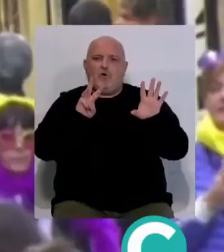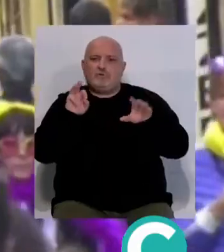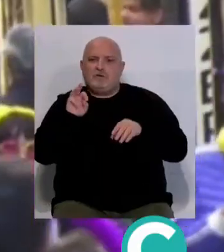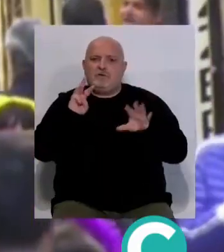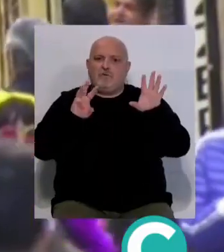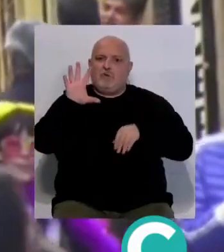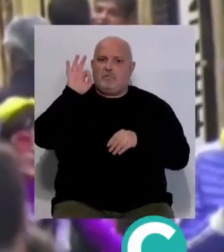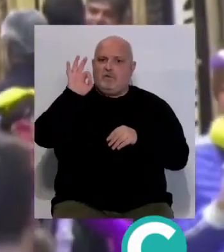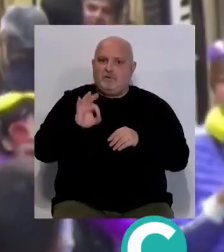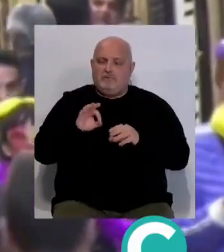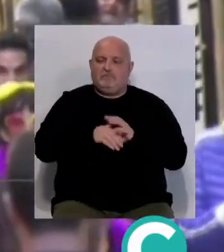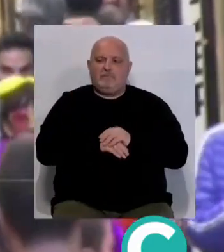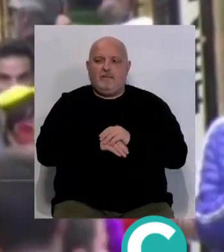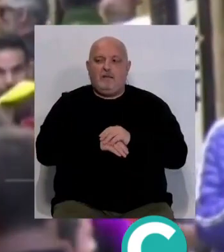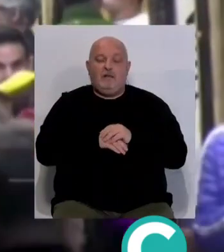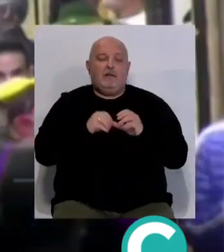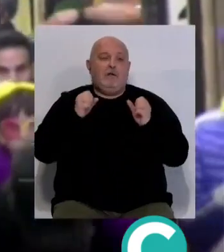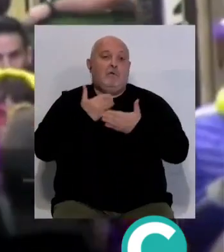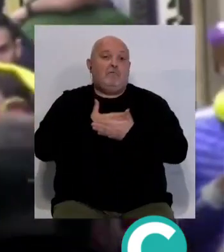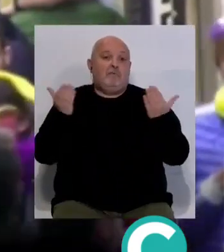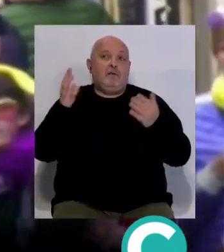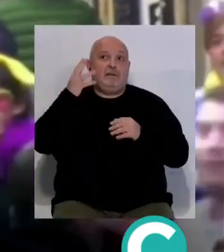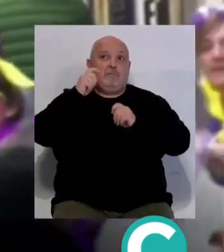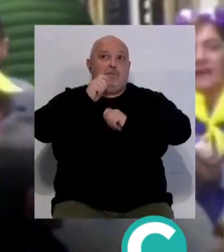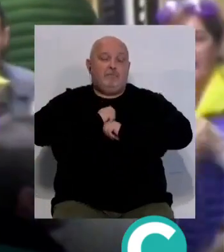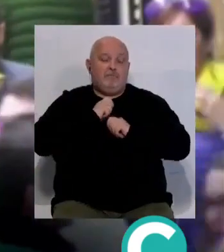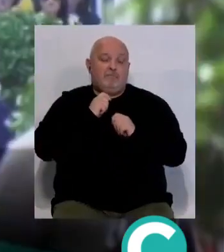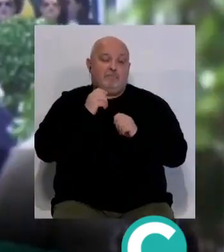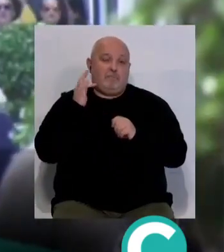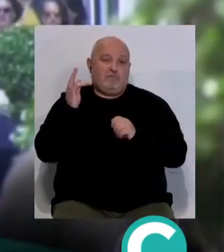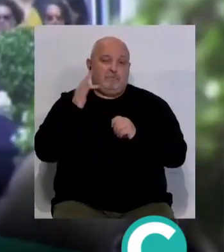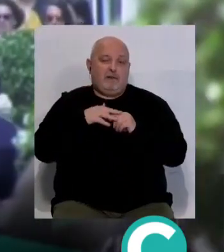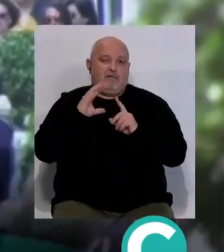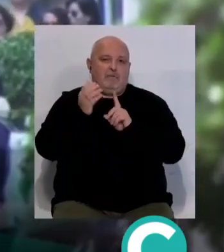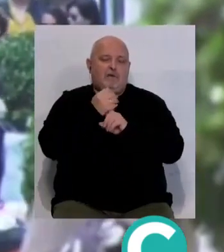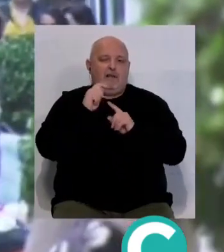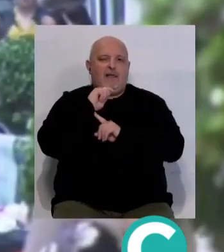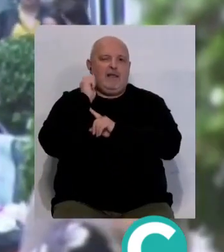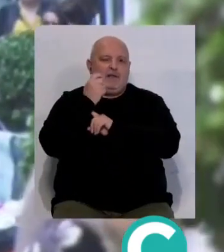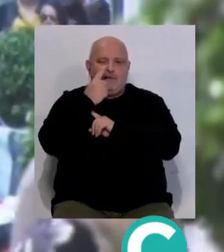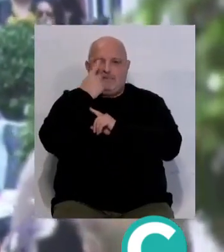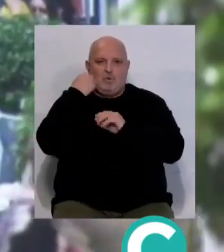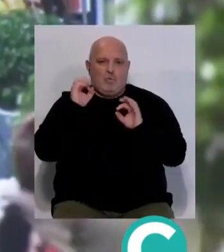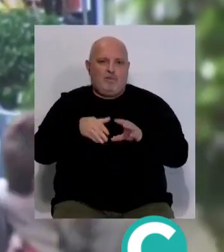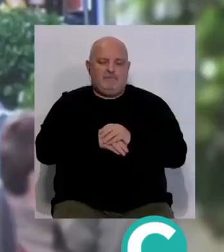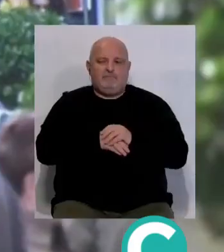85 y confían que la climatología sea favorable para lograr el éxito del año pasado el segundo